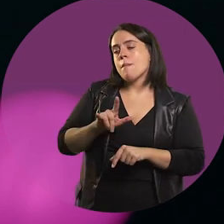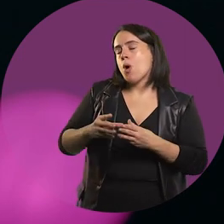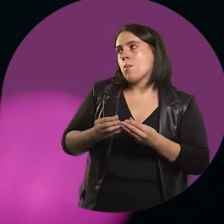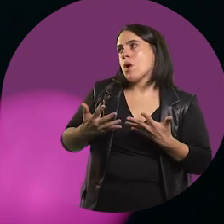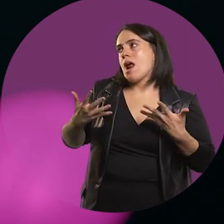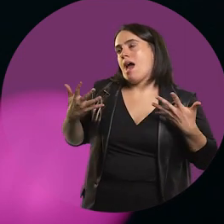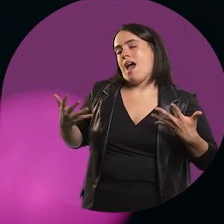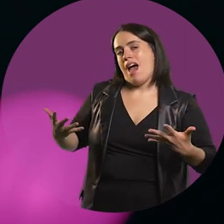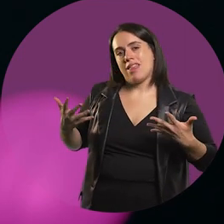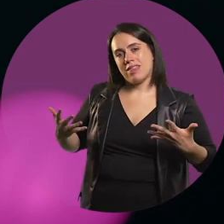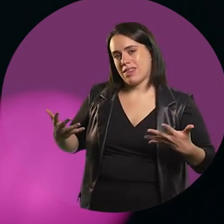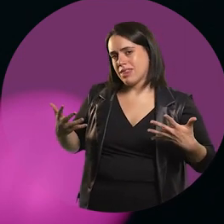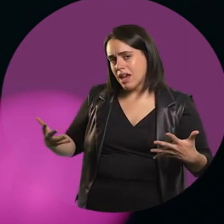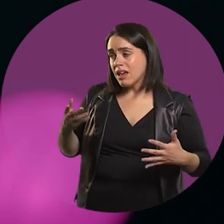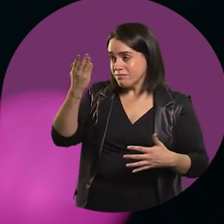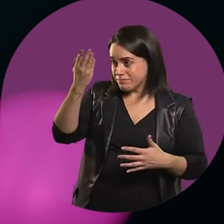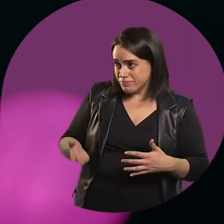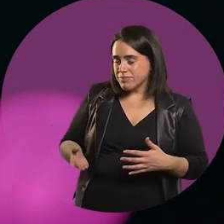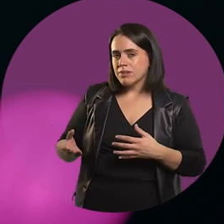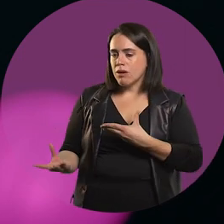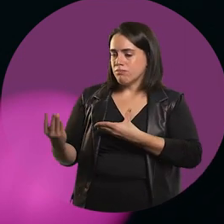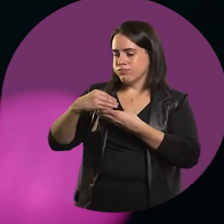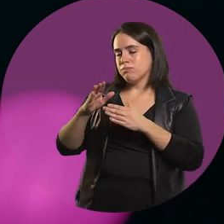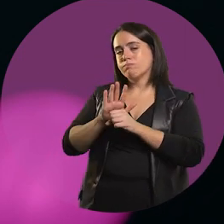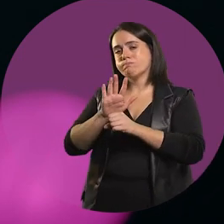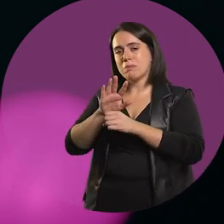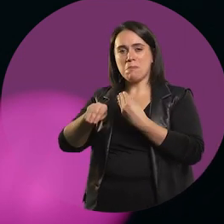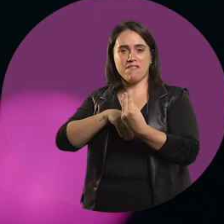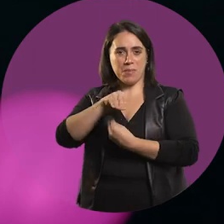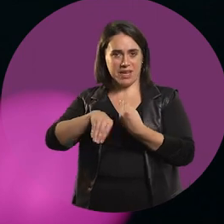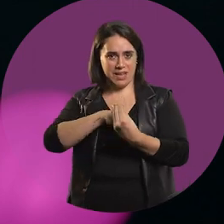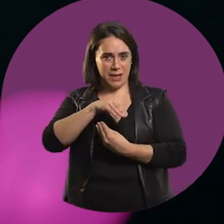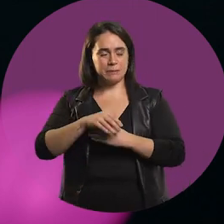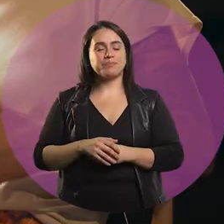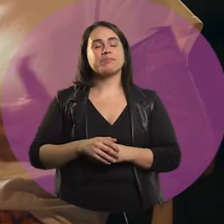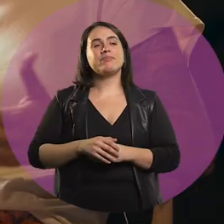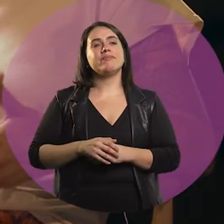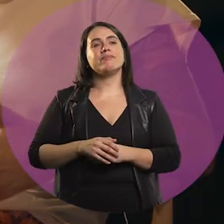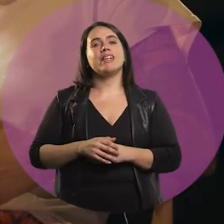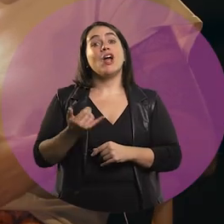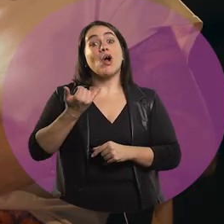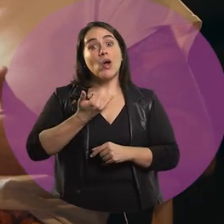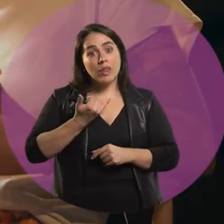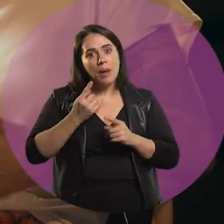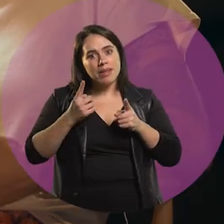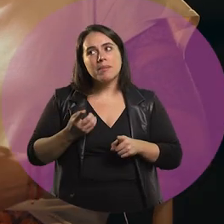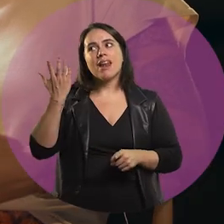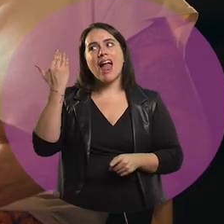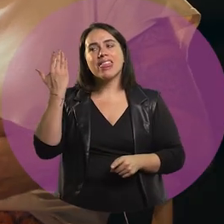y que realmente se ha transformado en parte de mi familia. Contame también, con respecto a tu infancia,